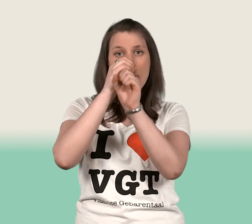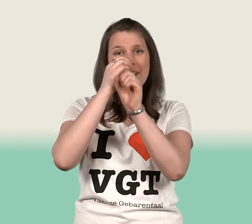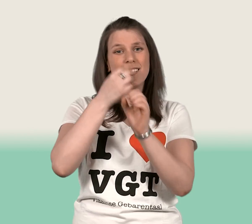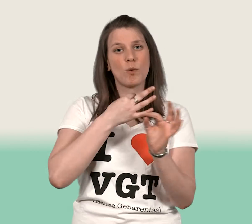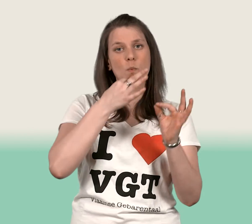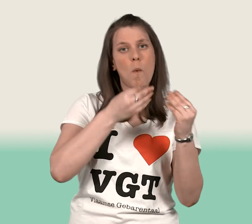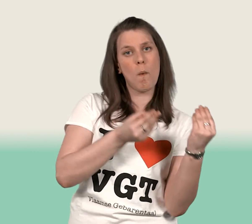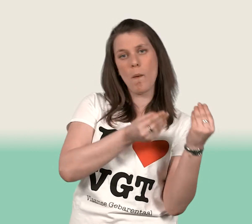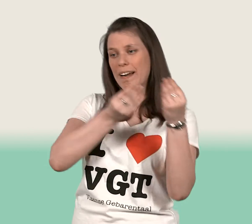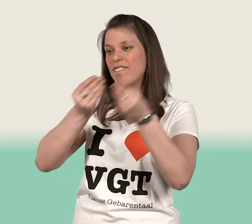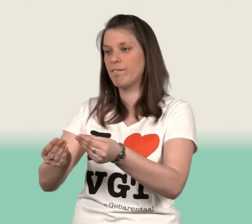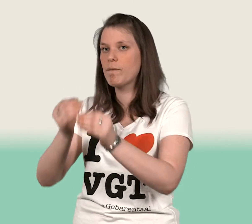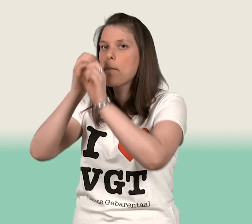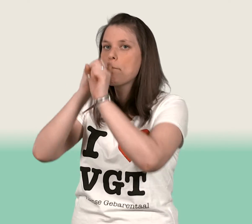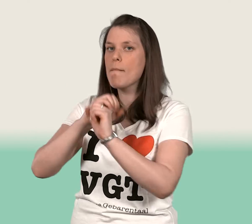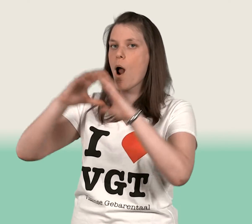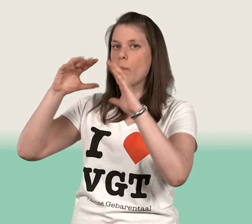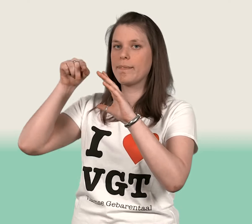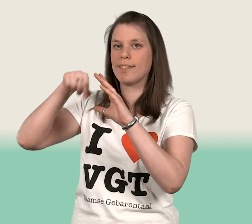De dove senior geeft zijn ballon aan het doof meisje.